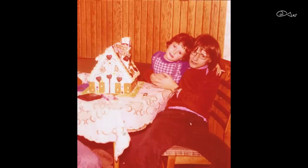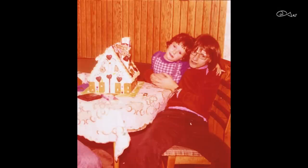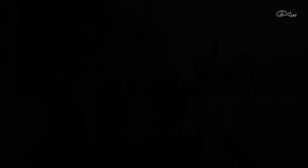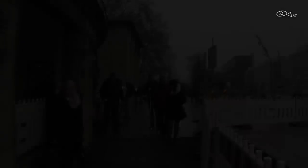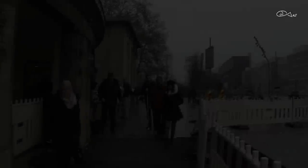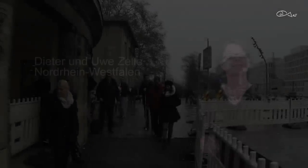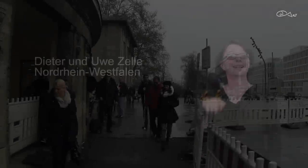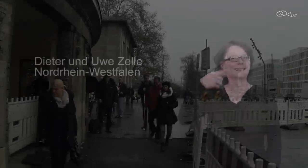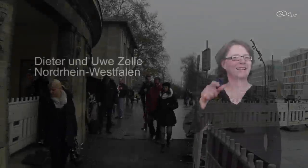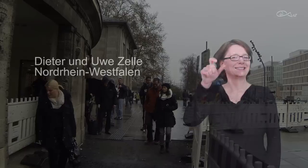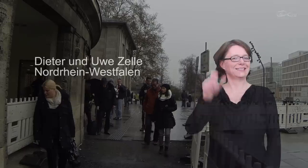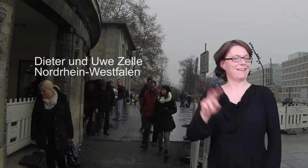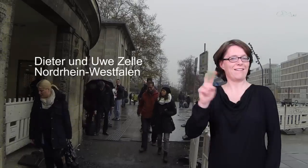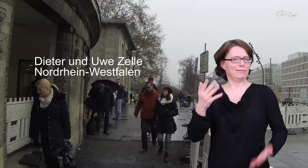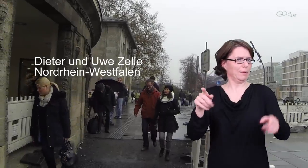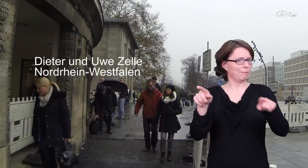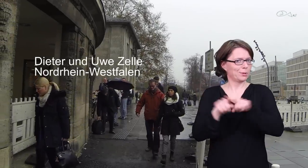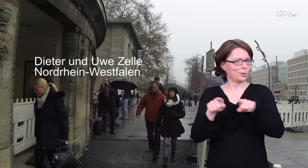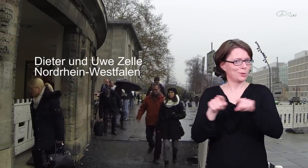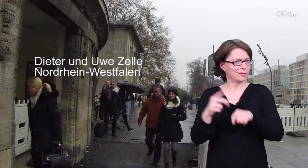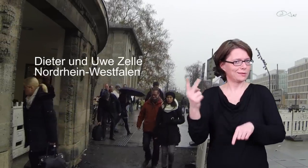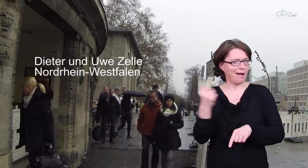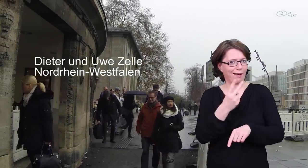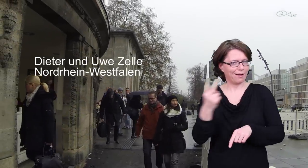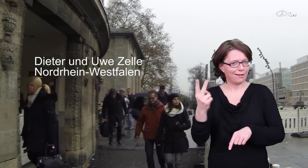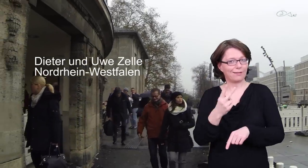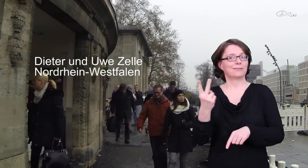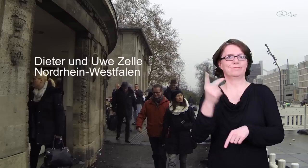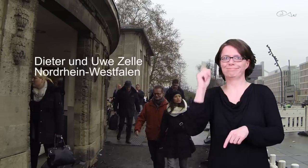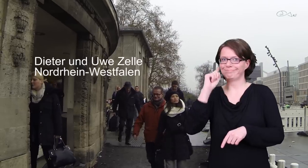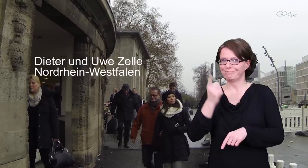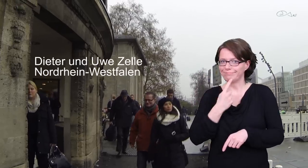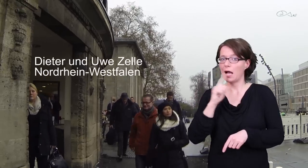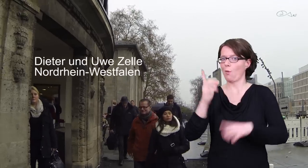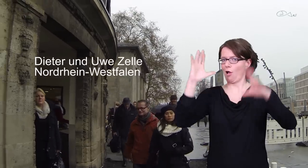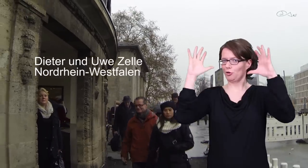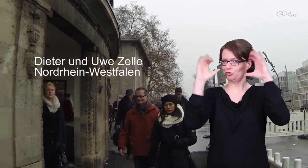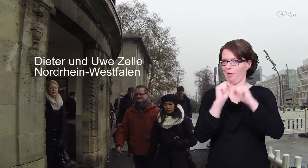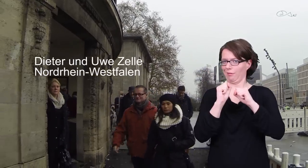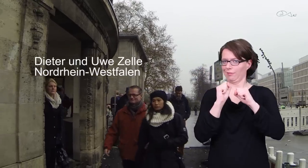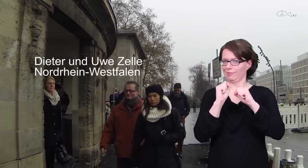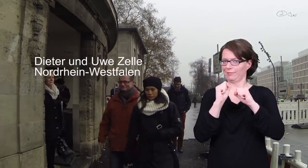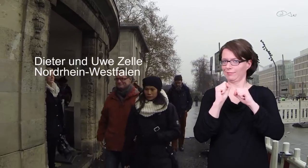Die nächsten beiden, die wir kennenlernen, sind Brüder. Beide sind taub und beide haben das Usher-Syndrom.